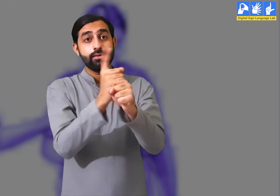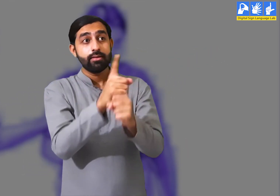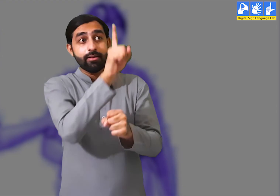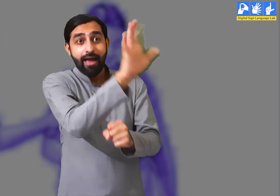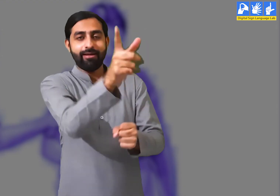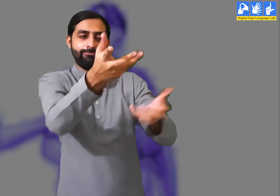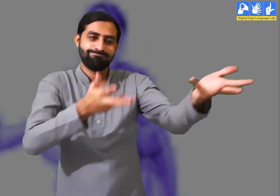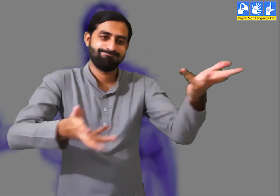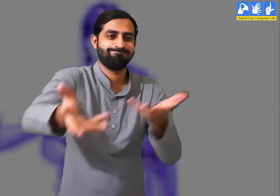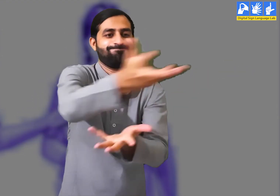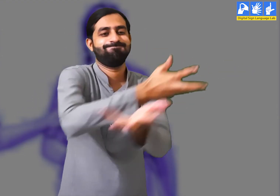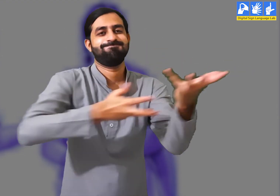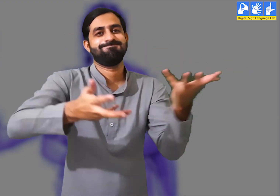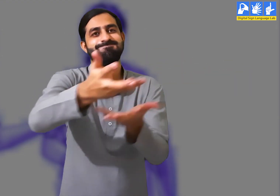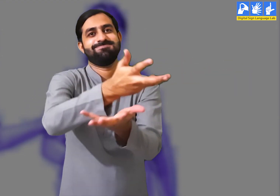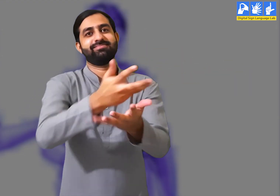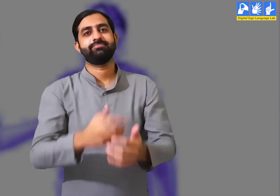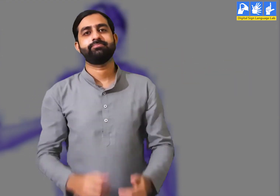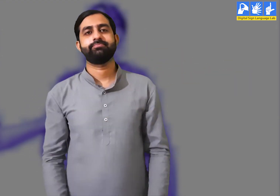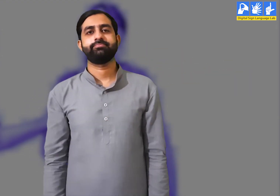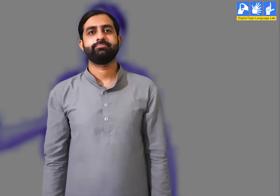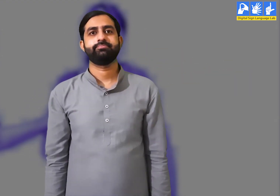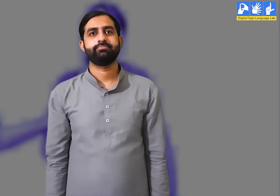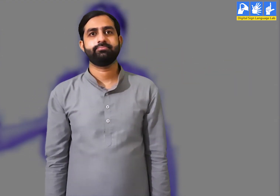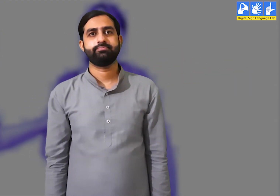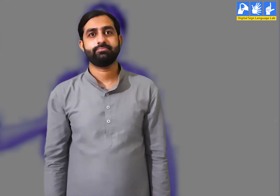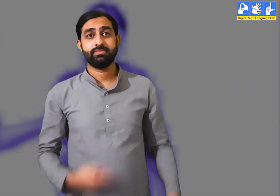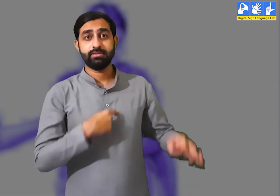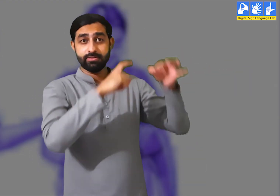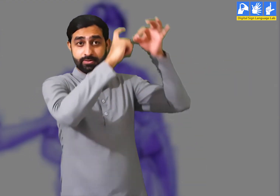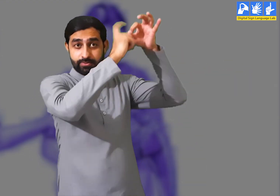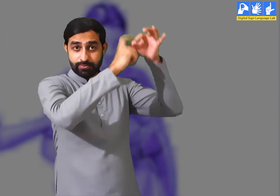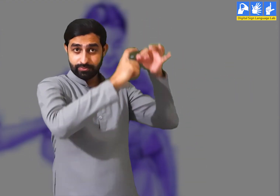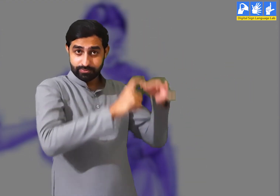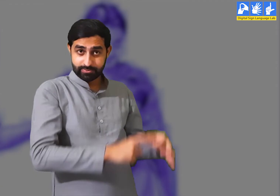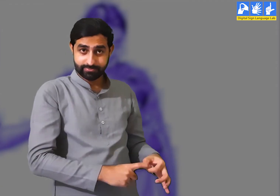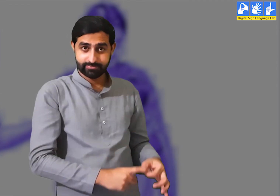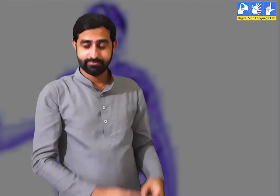यदि आपके कोई सवाल है तो आप अपने अध्यापक से पूछ सकते हैं। प्रश्न